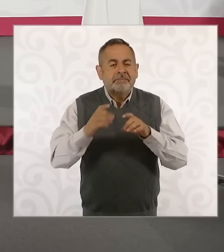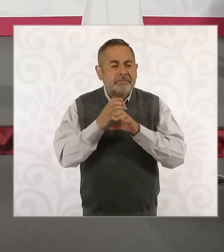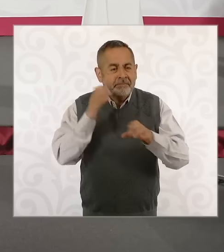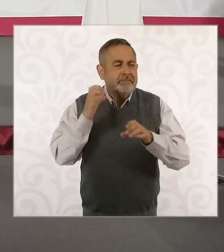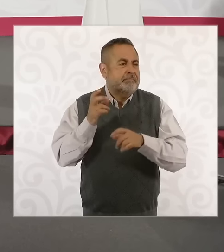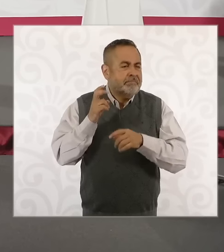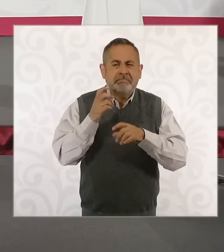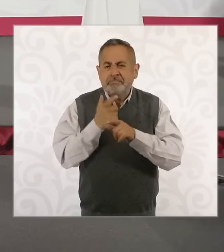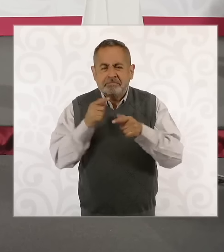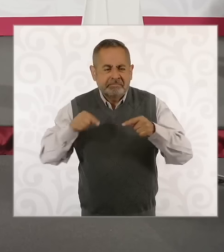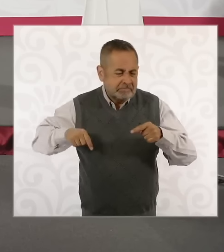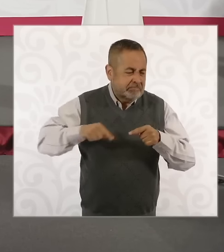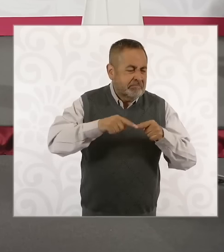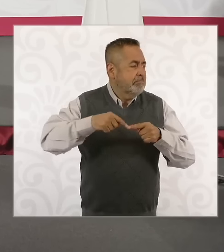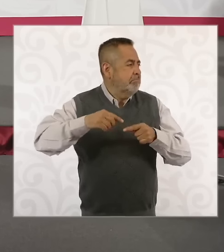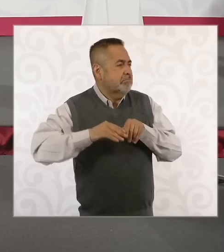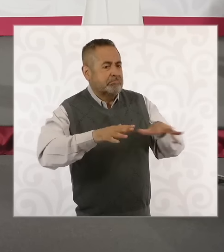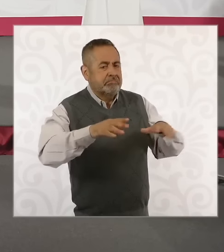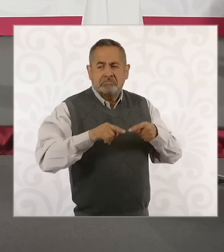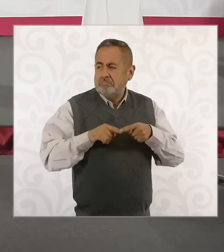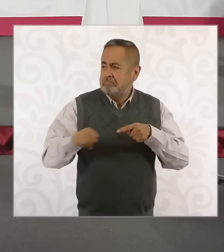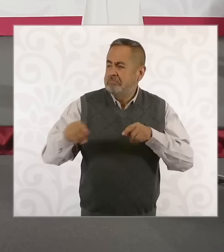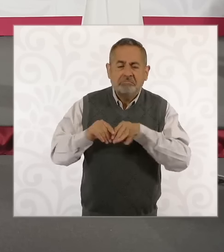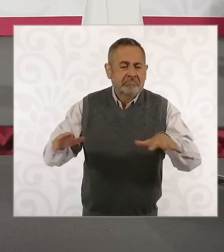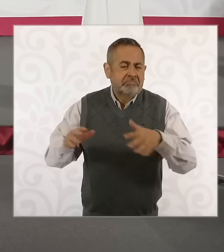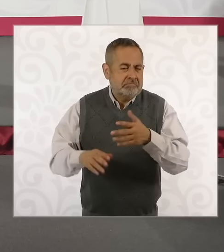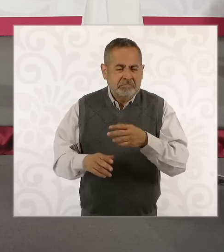al centro, sino al resto de la ciudad de Querétaro. La que sigue, por favor.